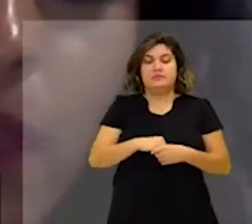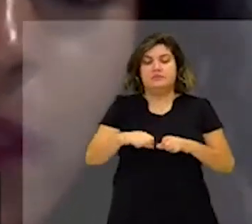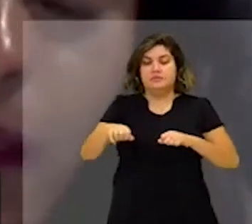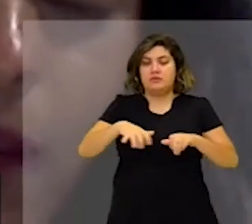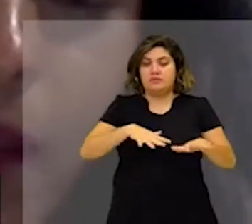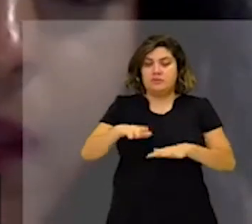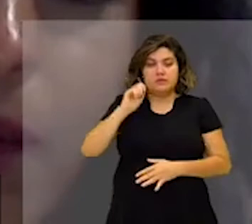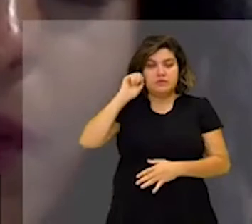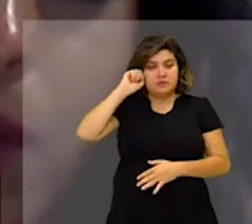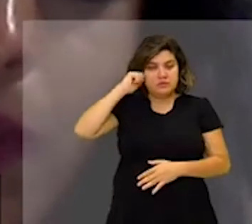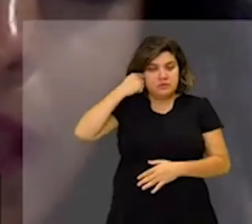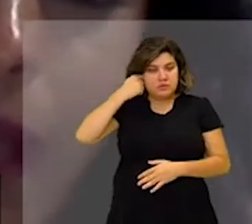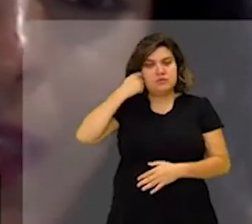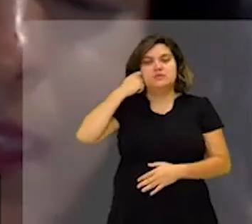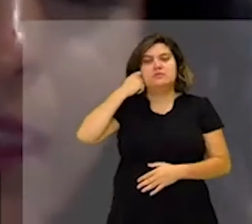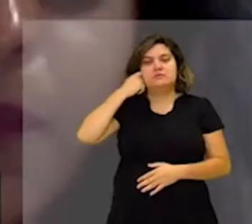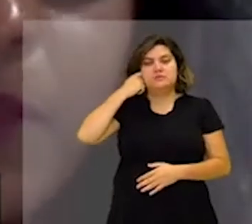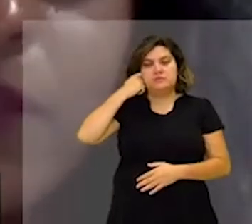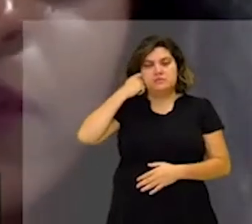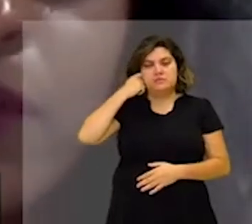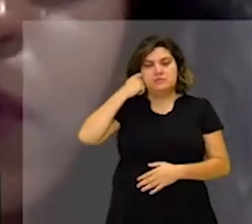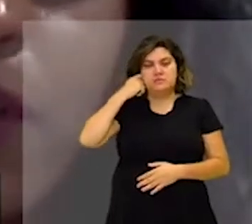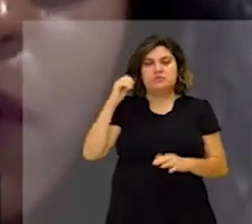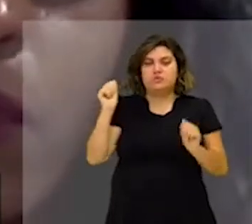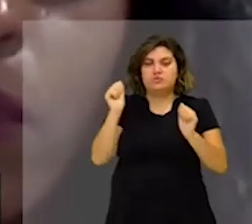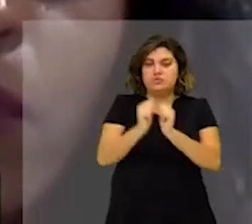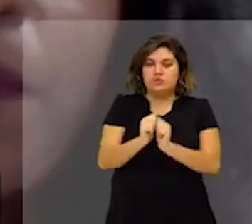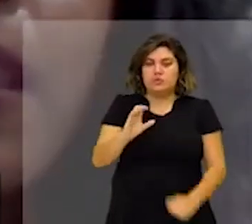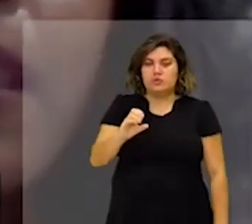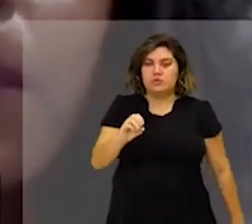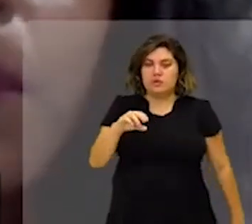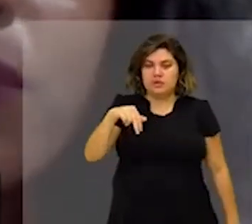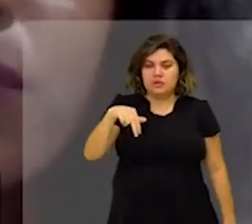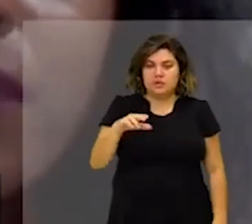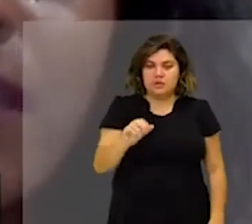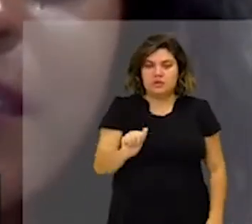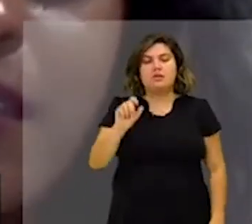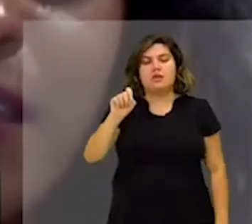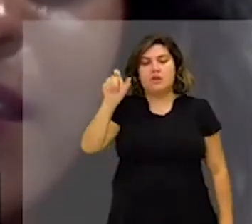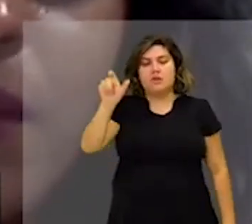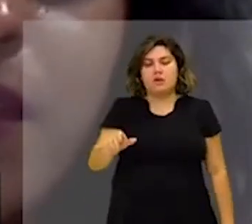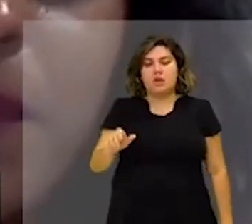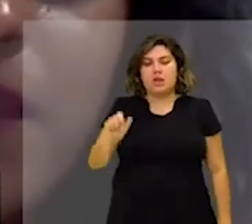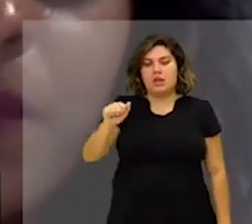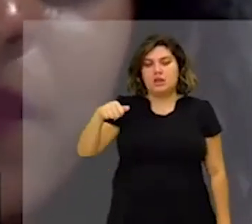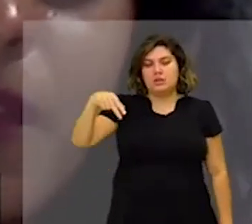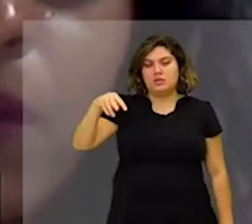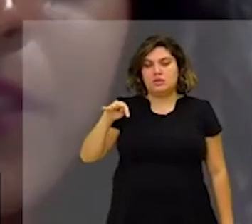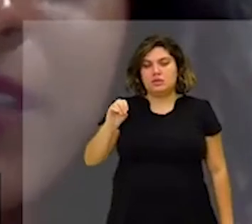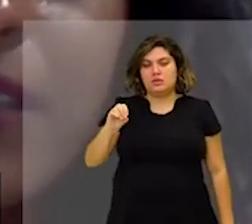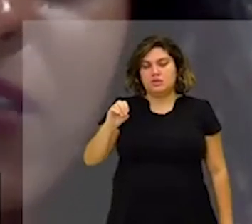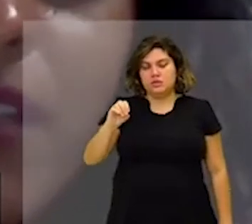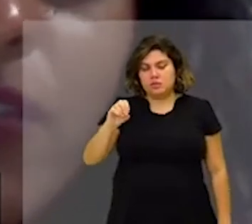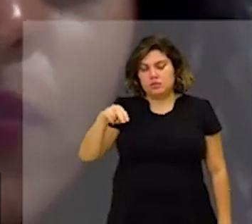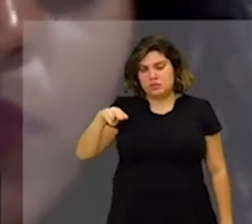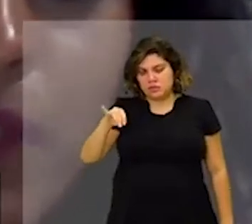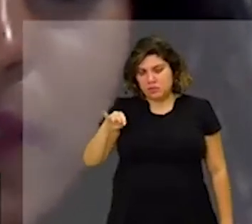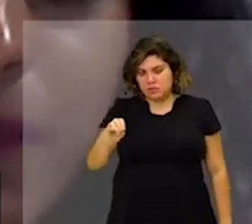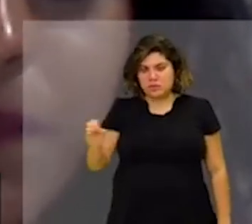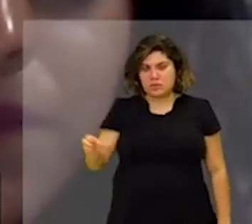que a conaq na festa do Antônio criou que pode nos trazer Então essa percepção das candidaturas